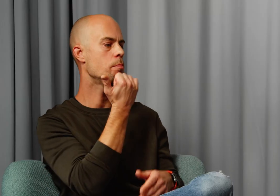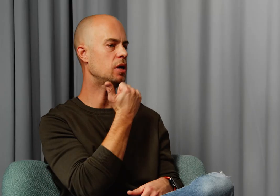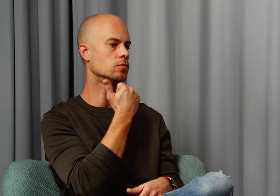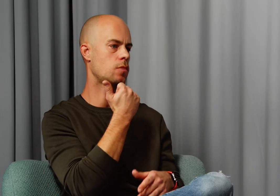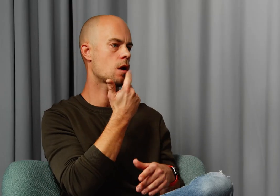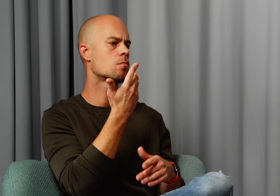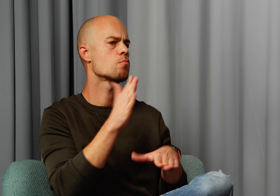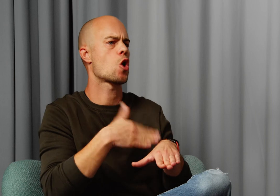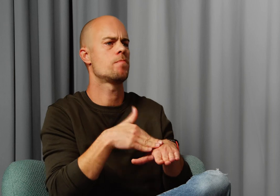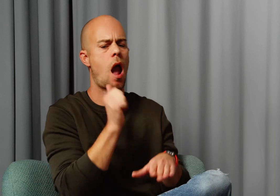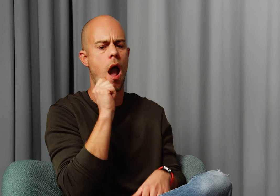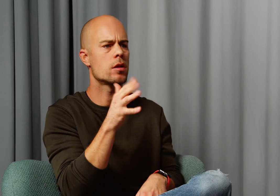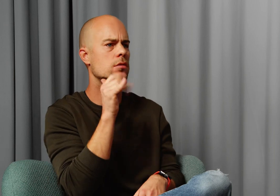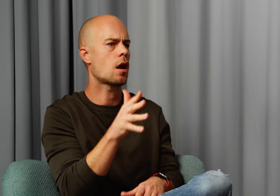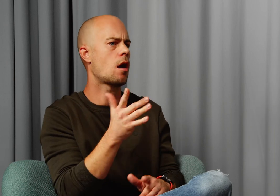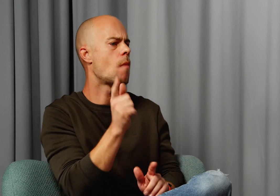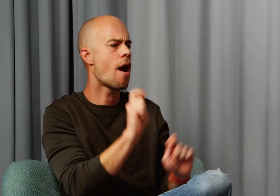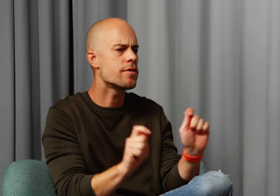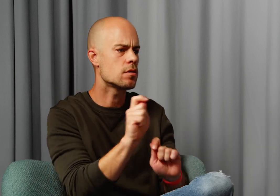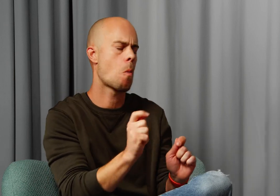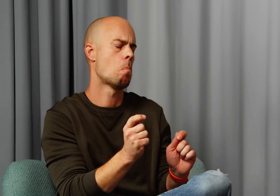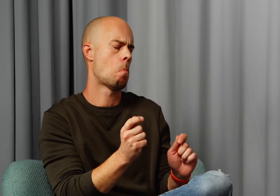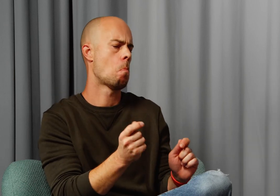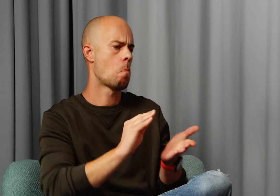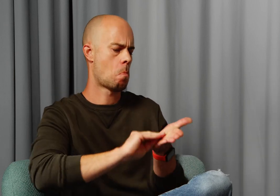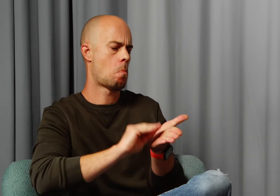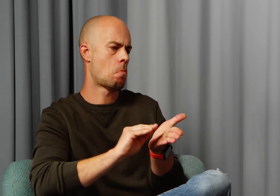Okay, also als privat - im privaten Bereich, wenn ich einkaufen gehe oder so,